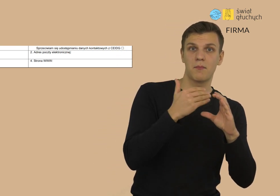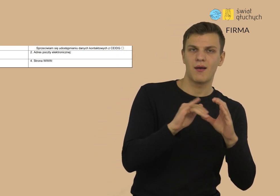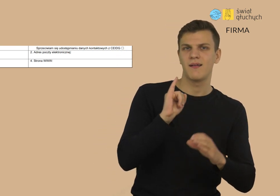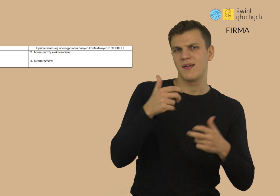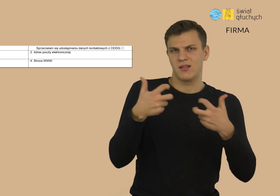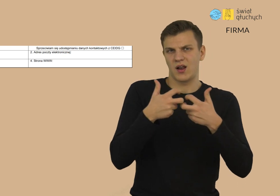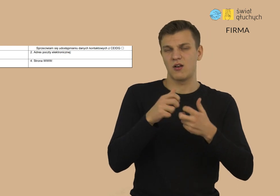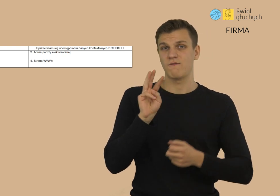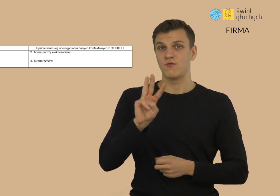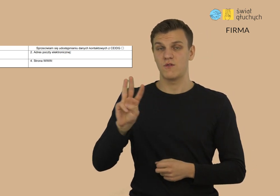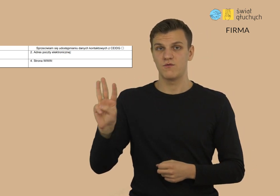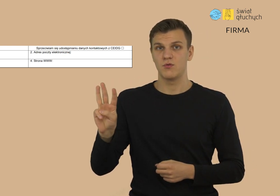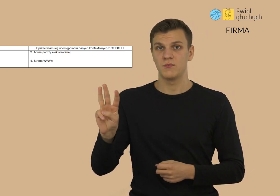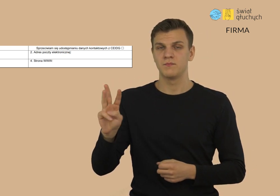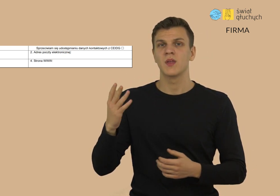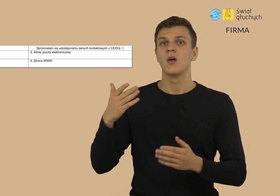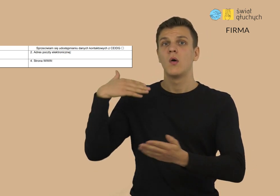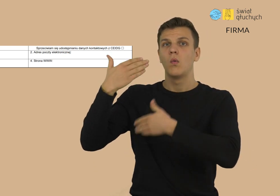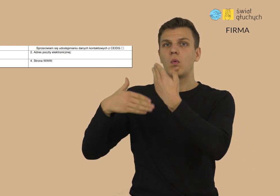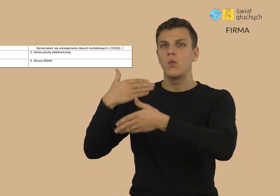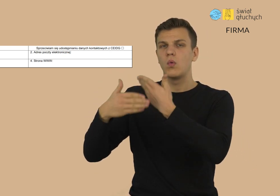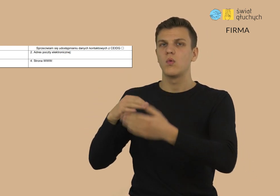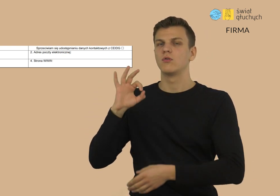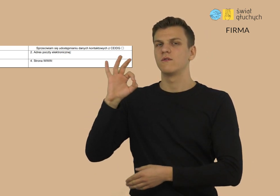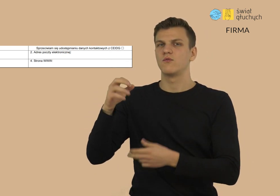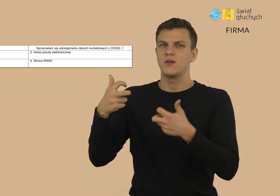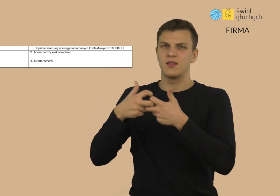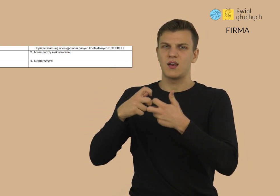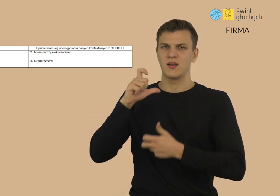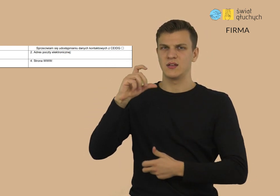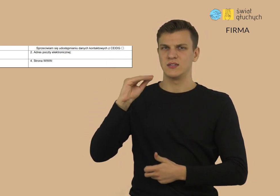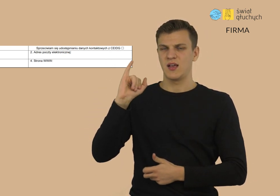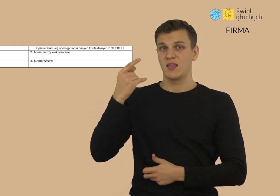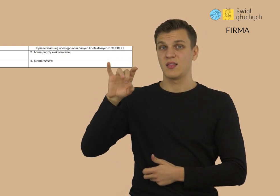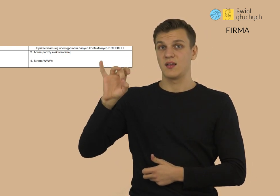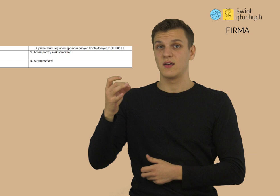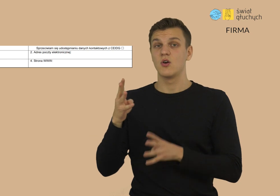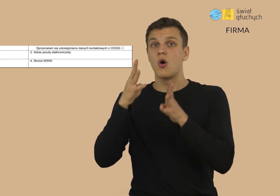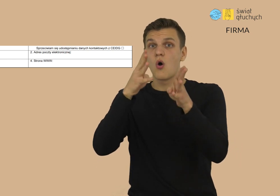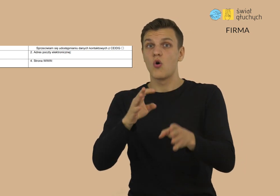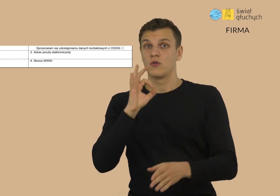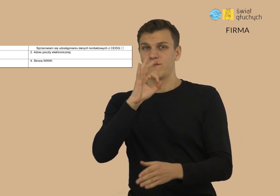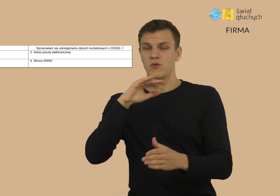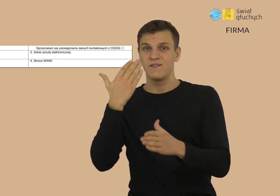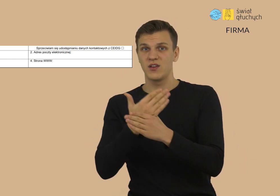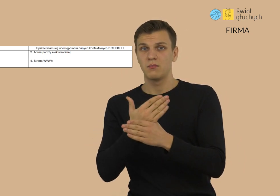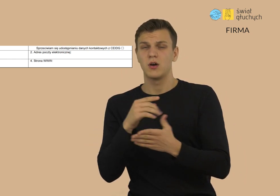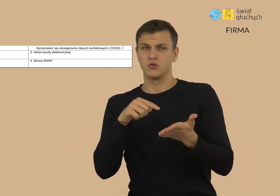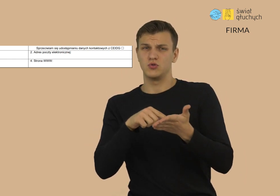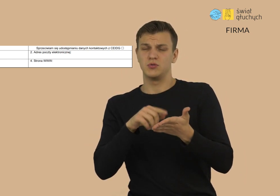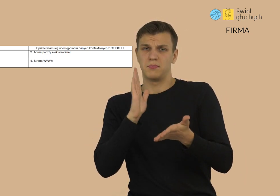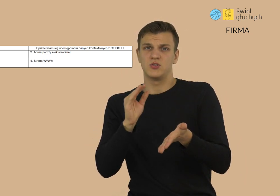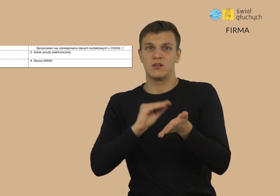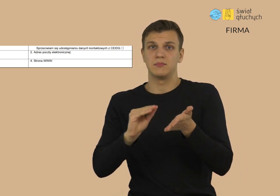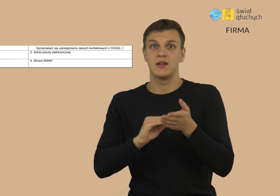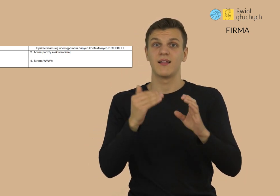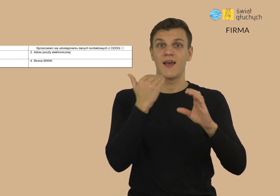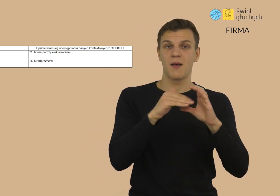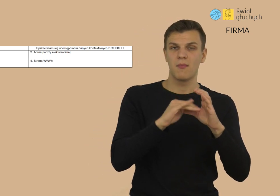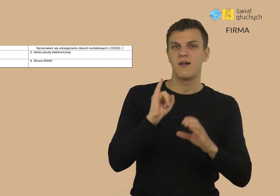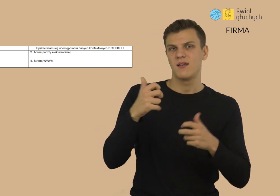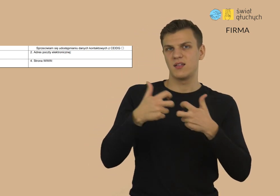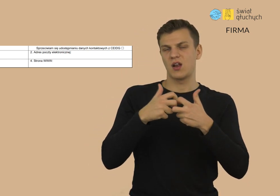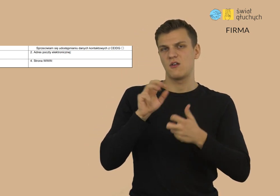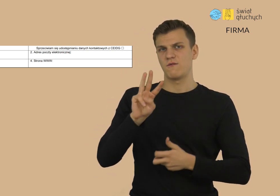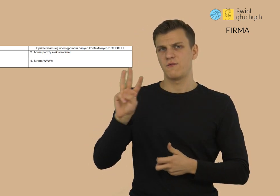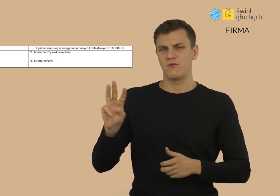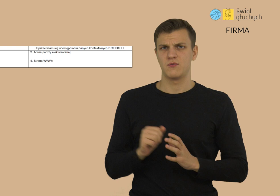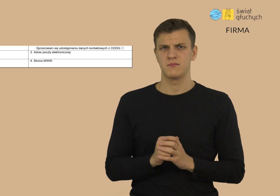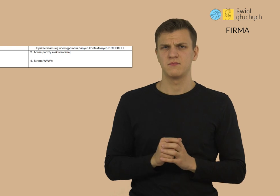i adres strony internetowej będą umieszczone na stronie internetowej CEIDG i staną się ogólnodostępne.